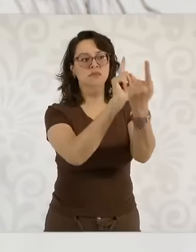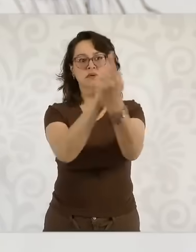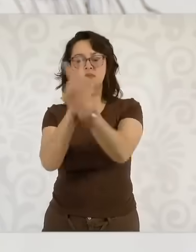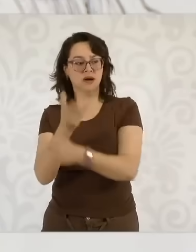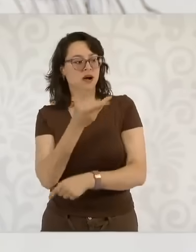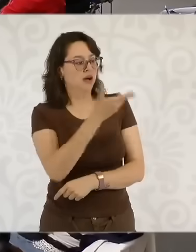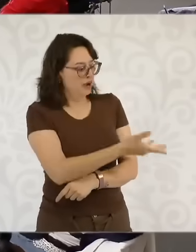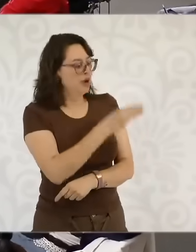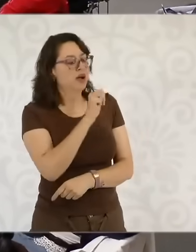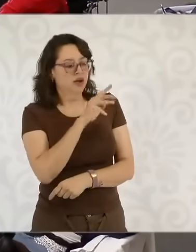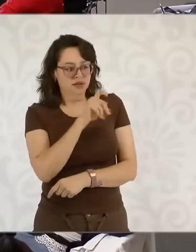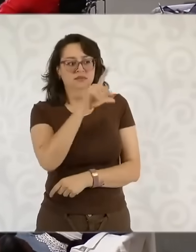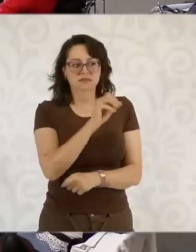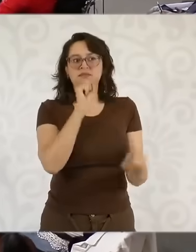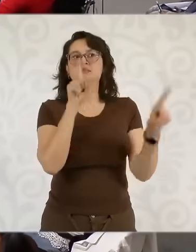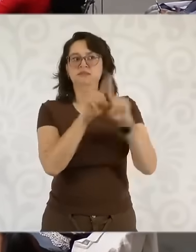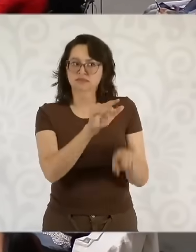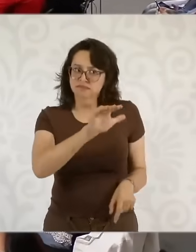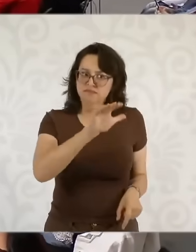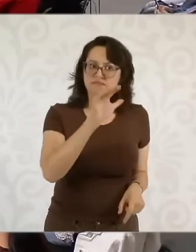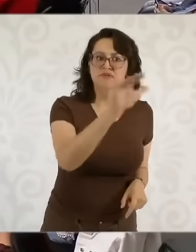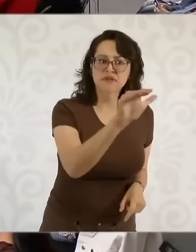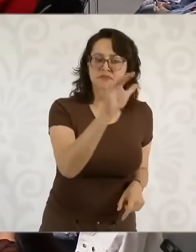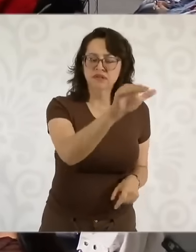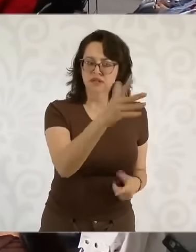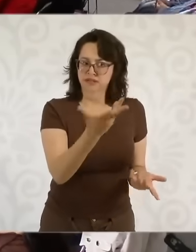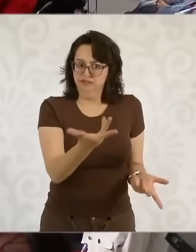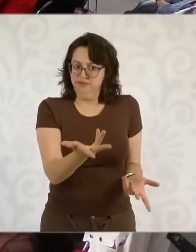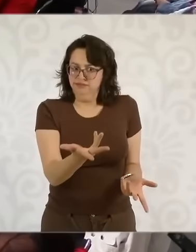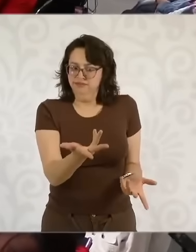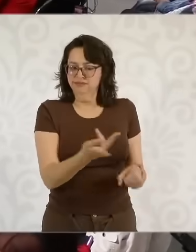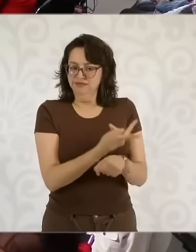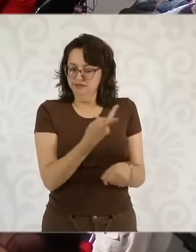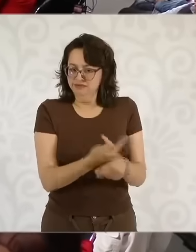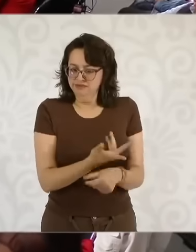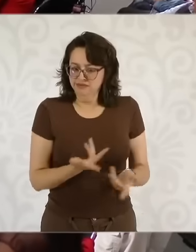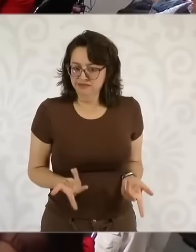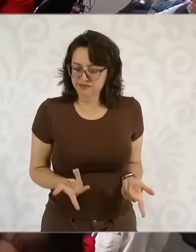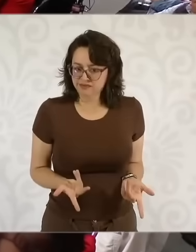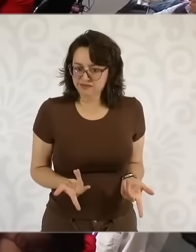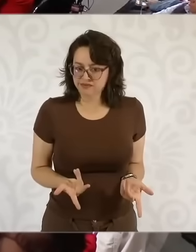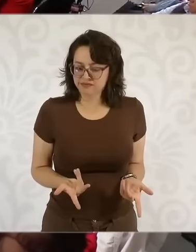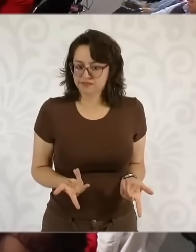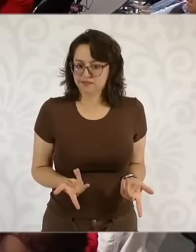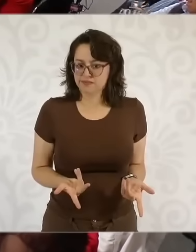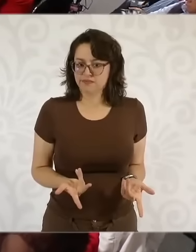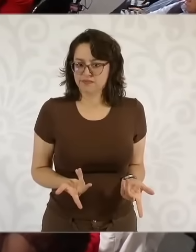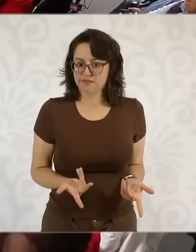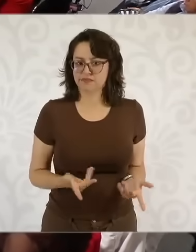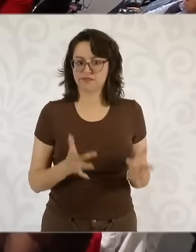este tema con el secretario de comercio Ludnick diciendo "Oye vamos a entrar en contacto con los